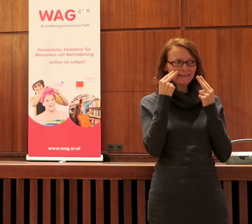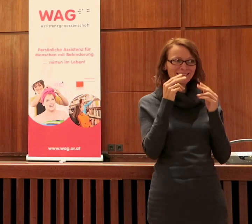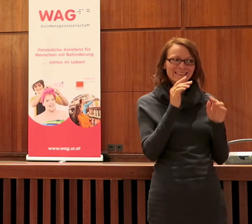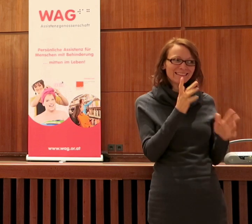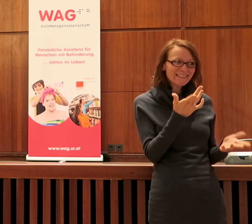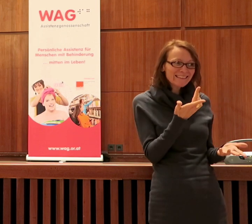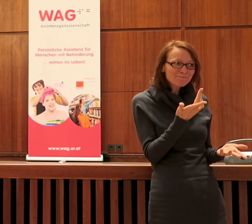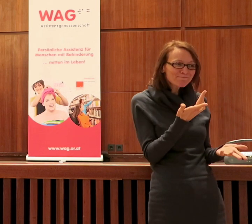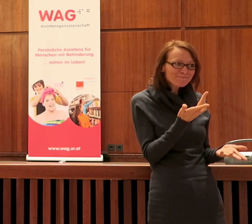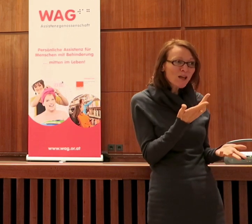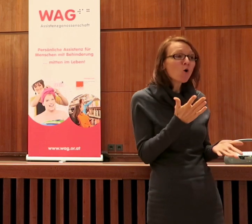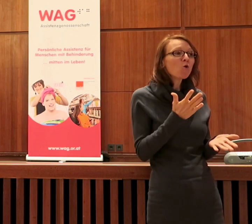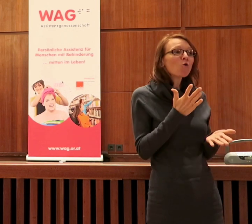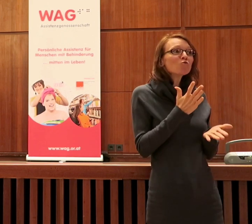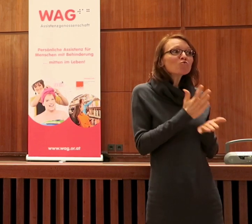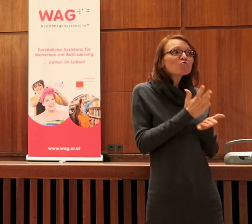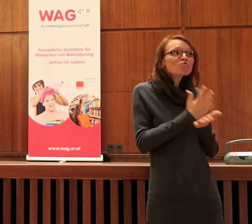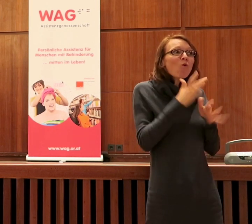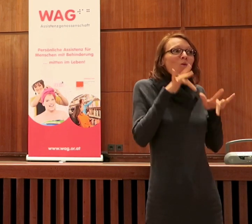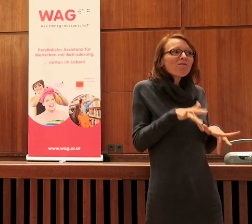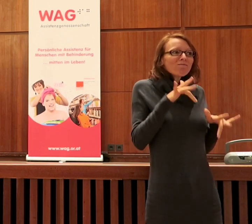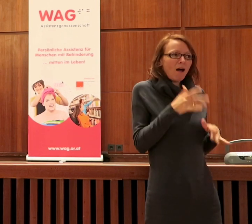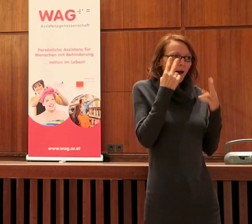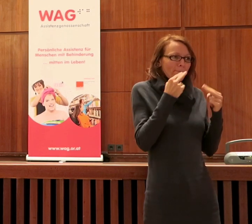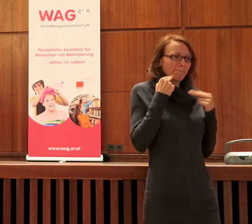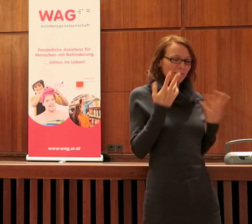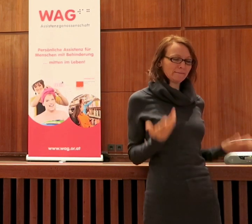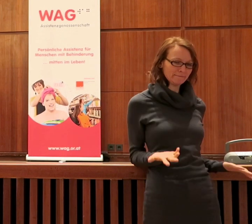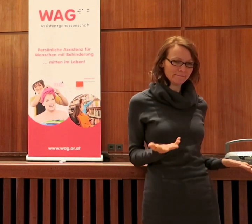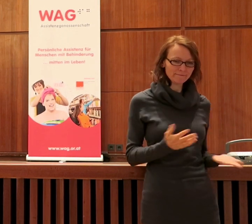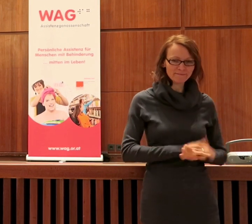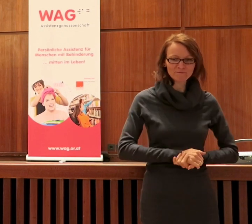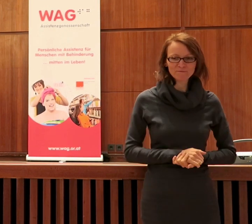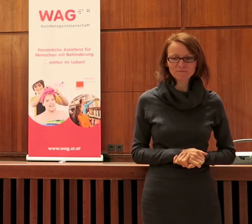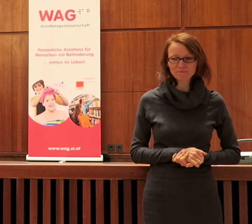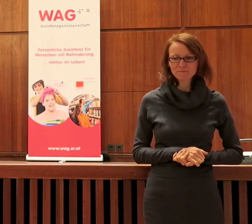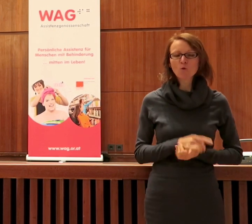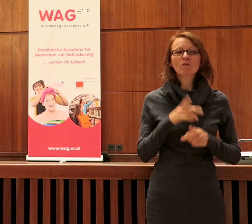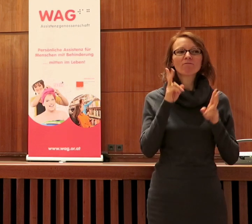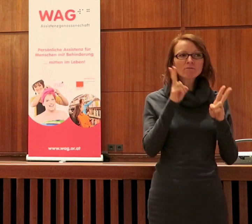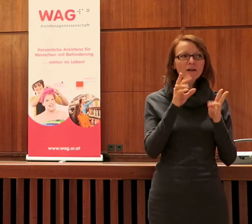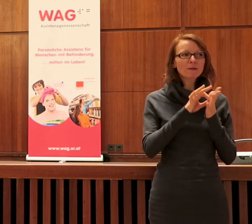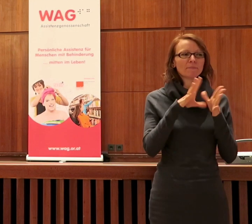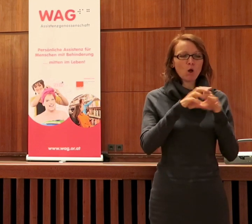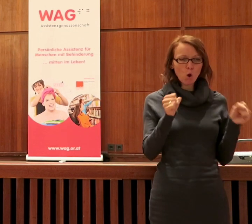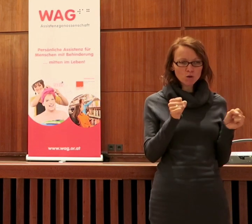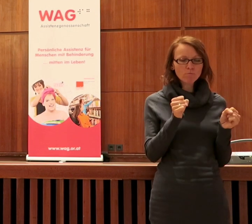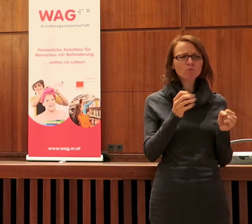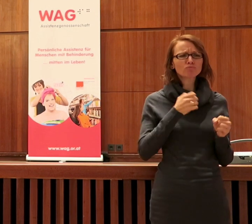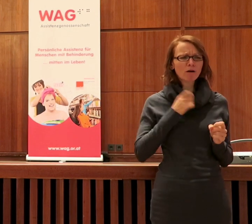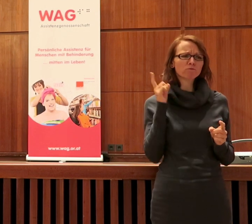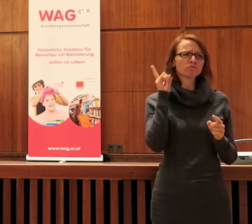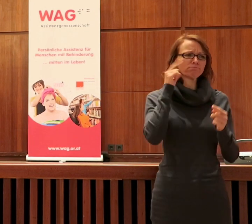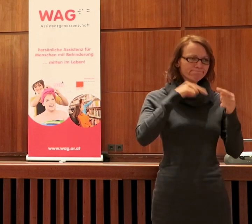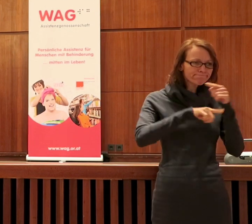Das Kind ist bereits in den Brunnen gefallen. Und wenn man dann wirklich einen Termin kriegt beim Augenarzt, bis man da drankommt,